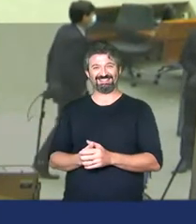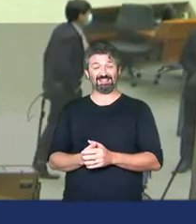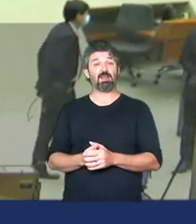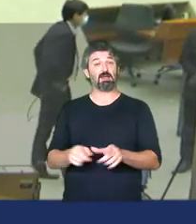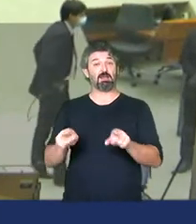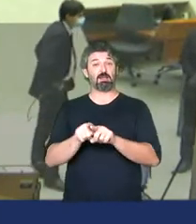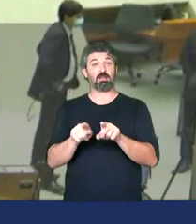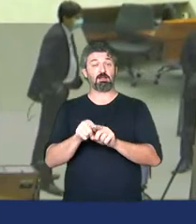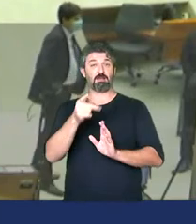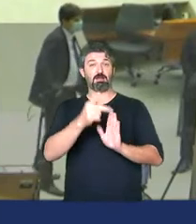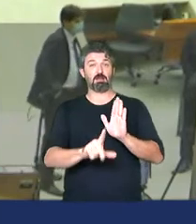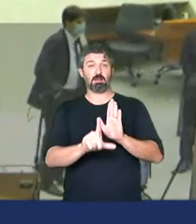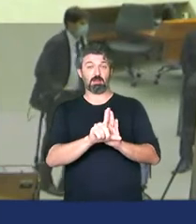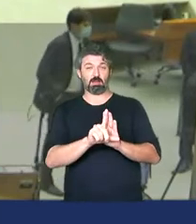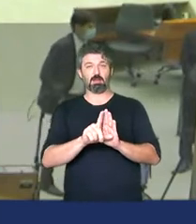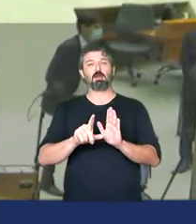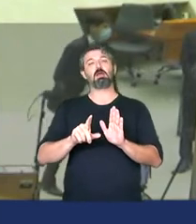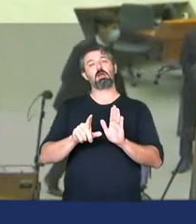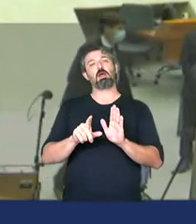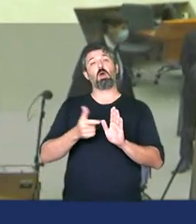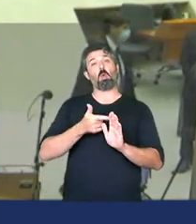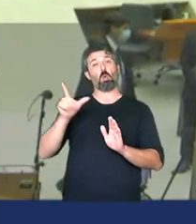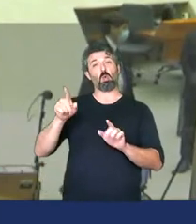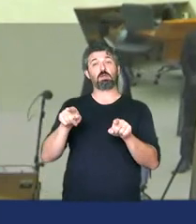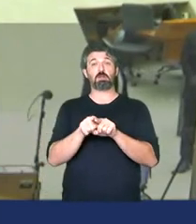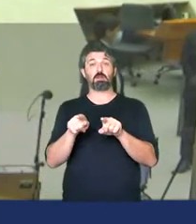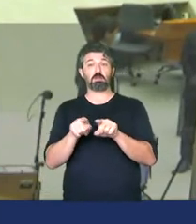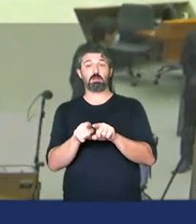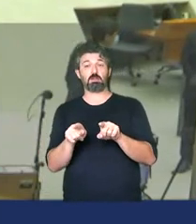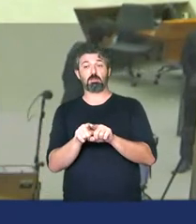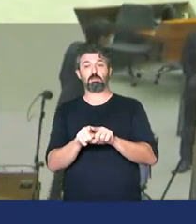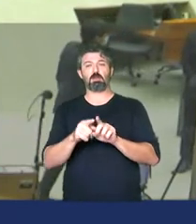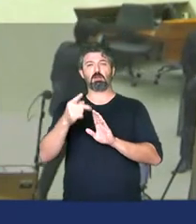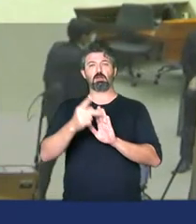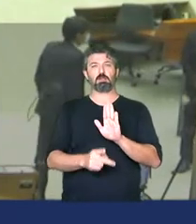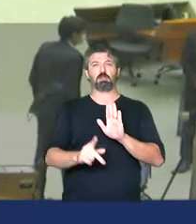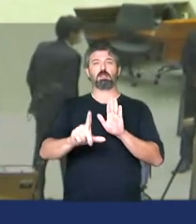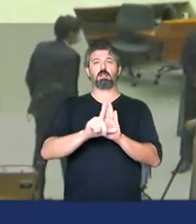DE INCENTIVO AO SETOR CULTURAL. ALÉM DESSE PROJETO LEI ALDIR BLANC DOIS FOI APROVADO TAMBÉM... O PROJETO